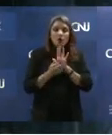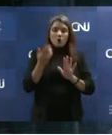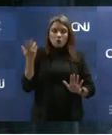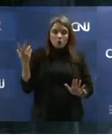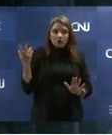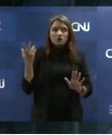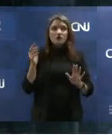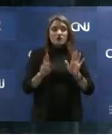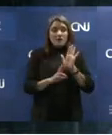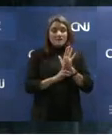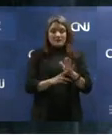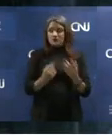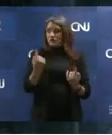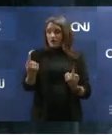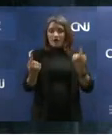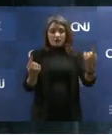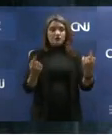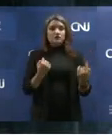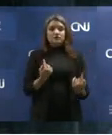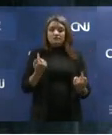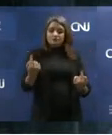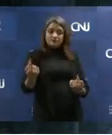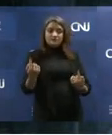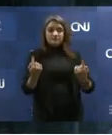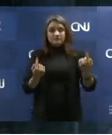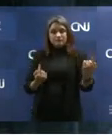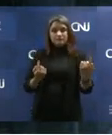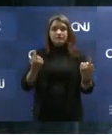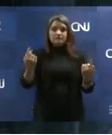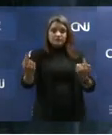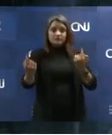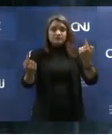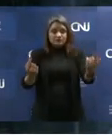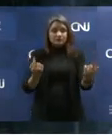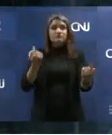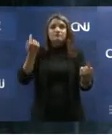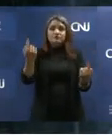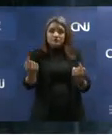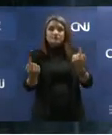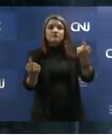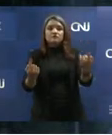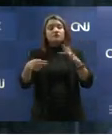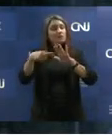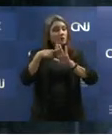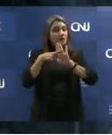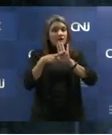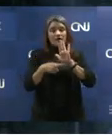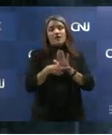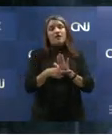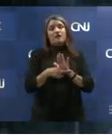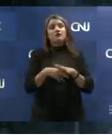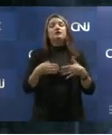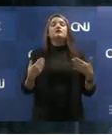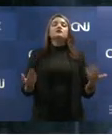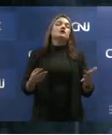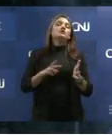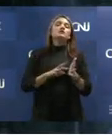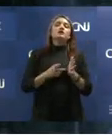com alternância e sucessiva idade como regra a ser adotada. Isso significa, em outras palavras, que em cada composição